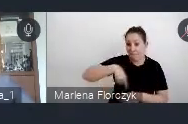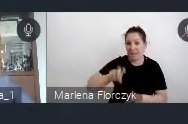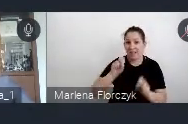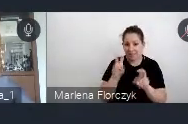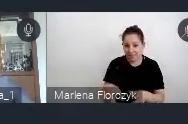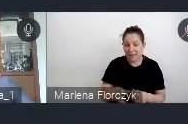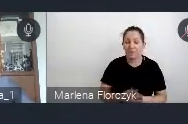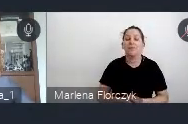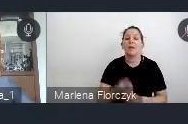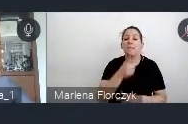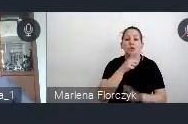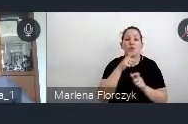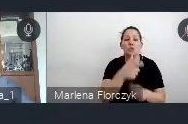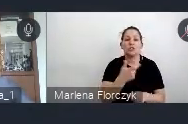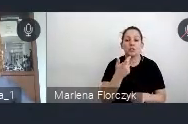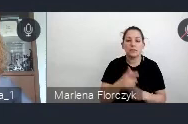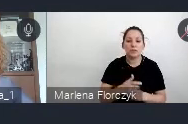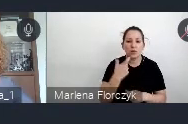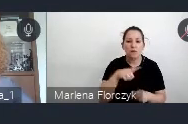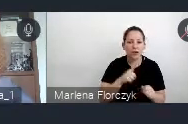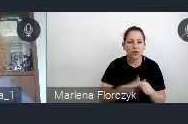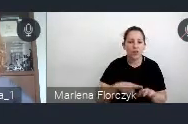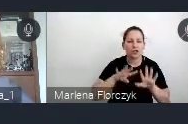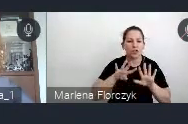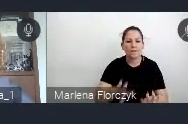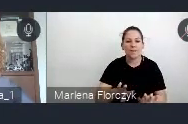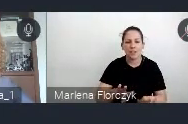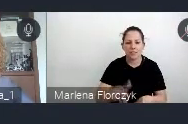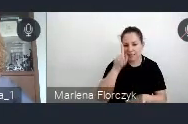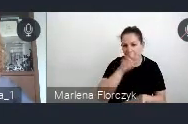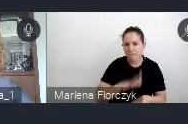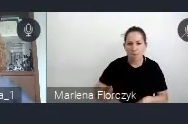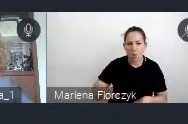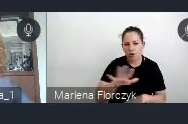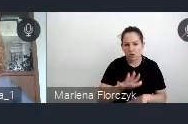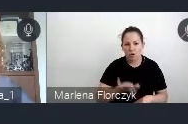Zgłosiło się dotąd 29 społeczności i regionów.